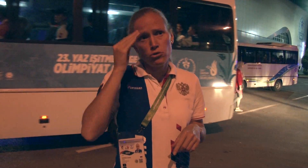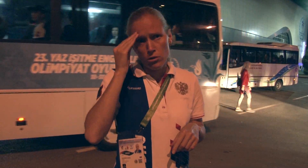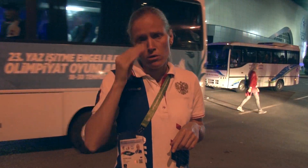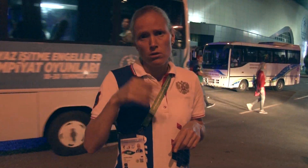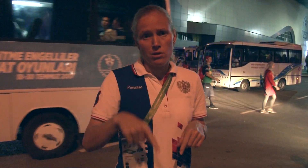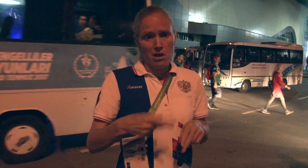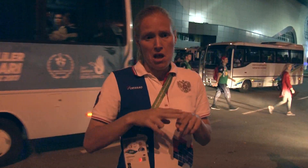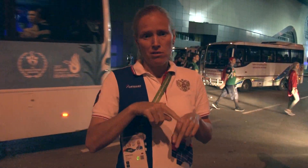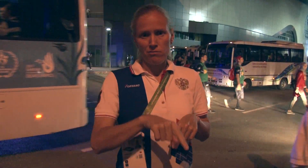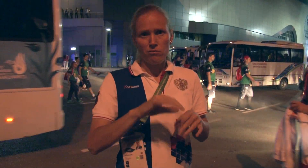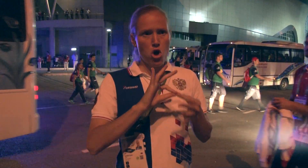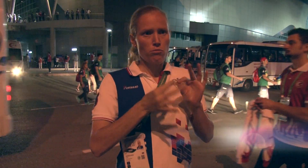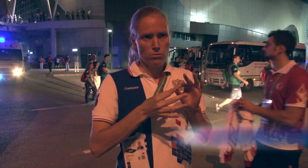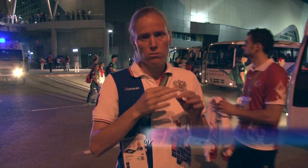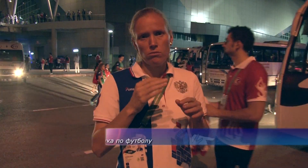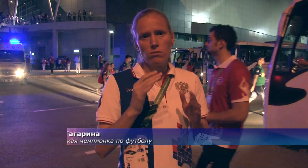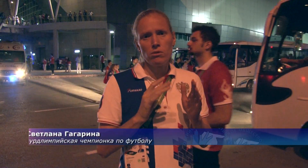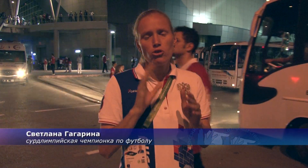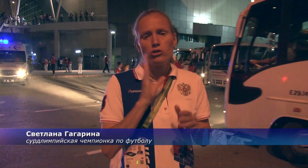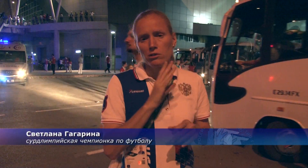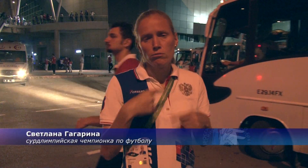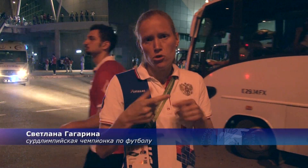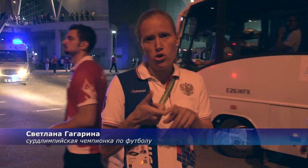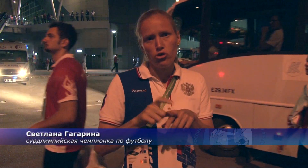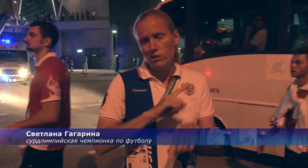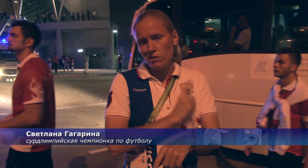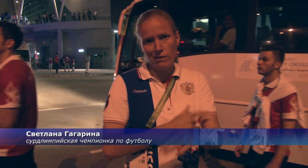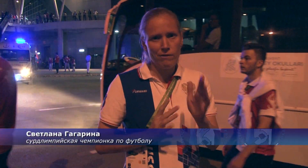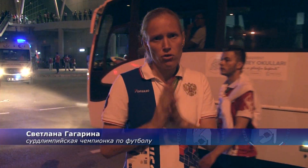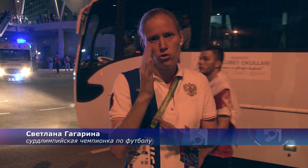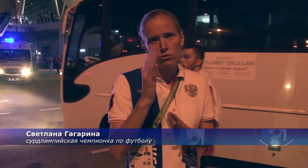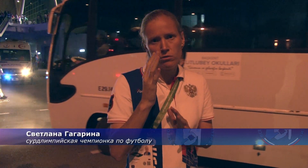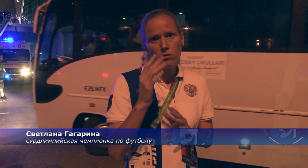К этим Играм женский футбол особенно сильно вырос.